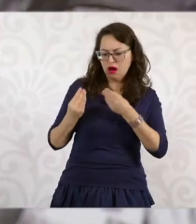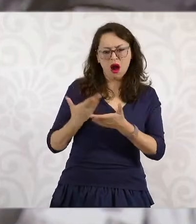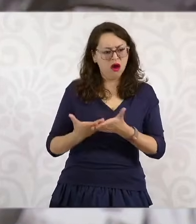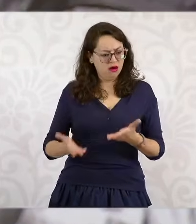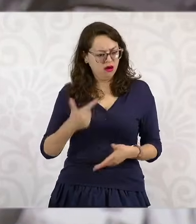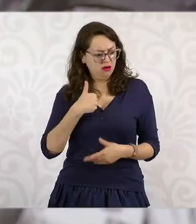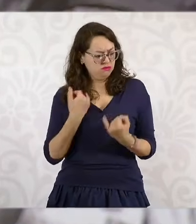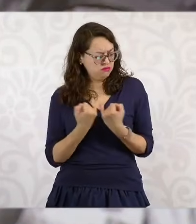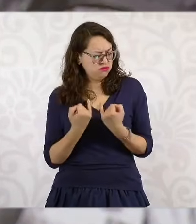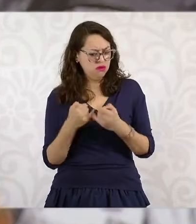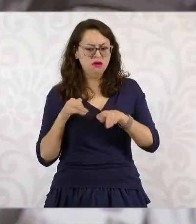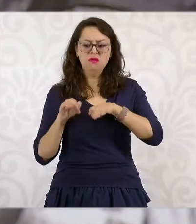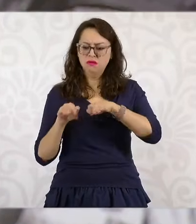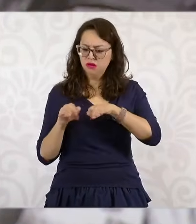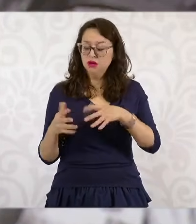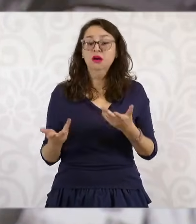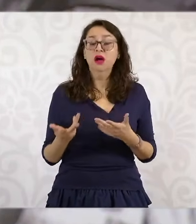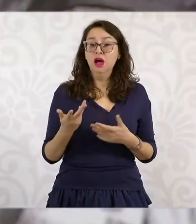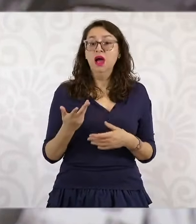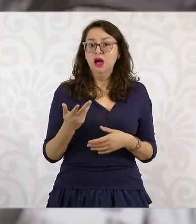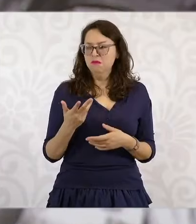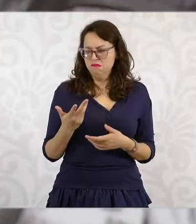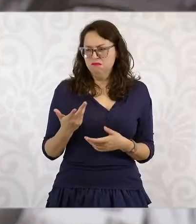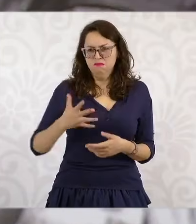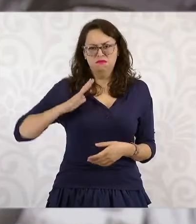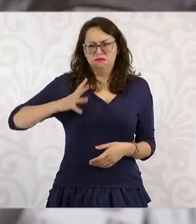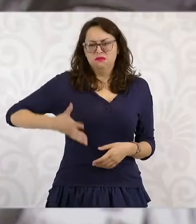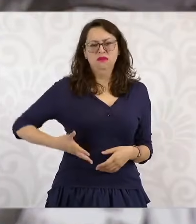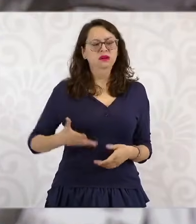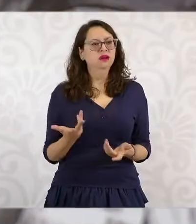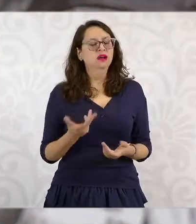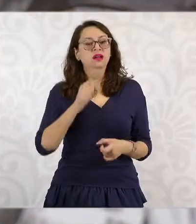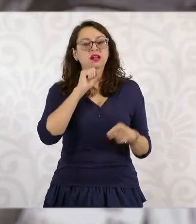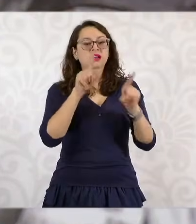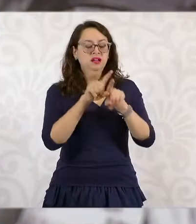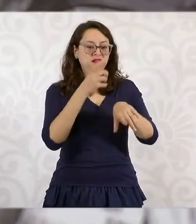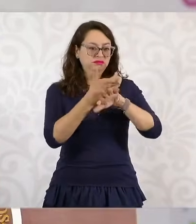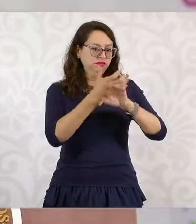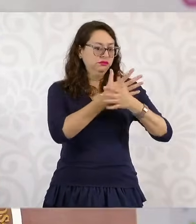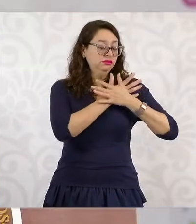mismo tiempo tienen este amor hacia el país que es muy importante y que, como decíamos antes,